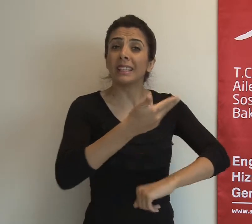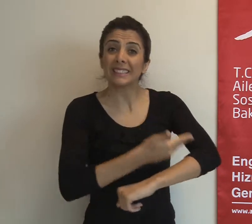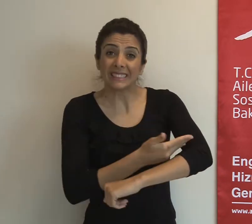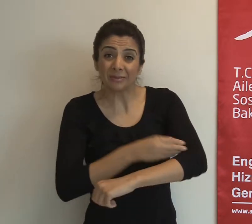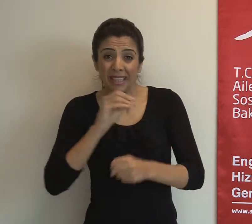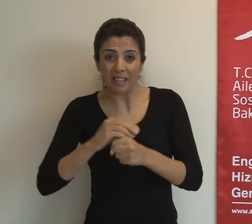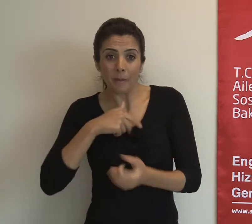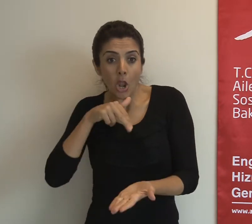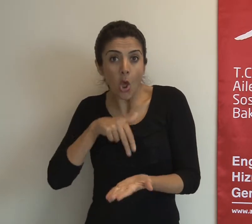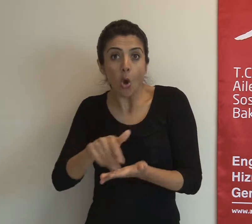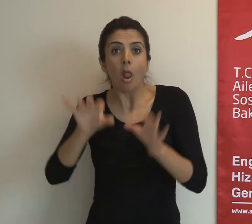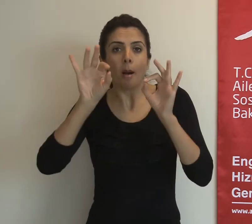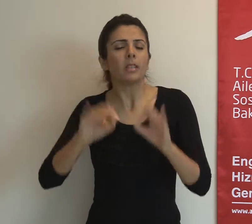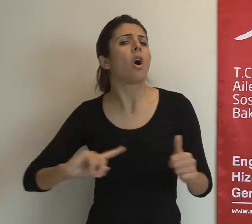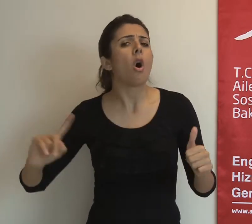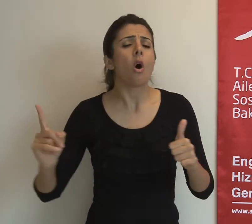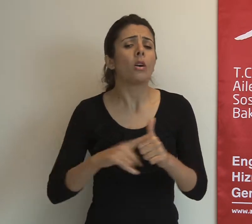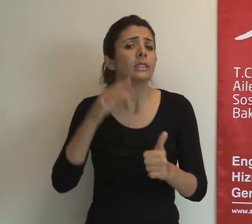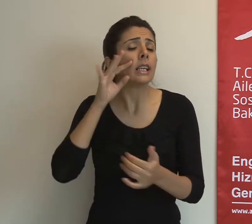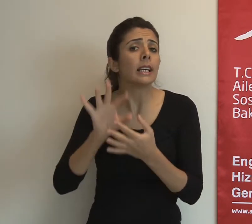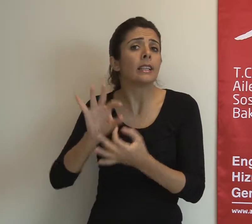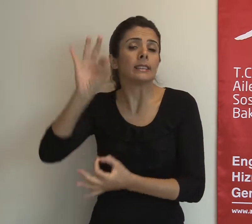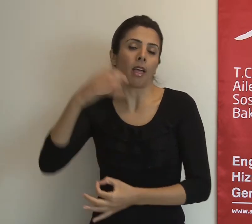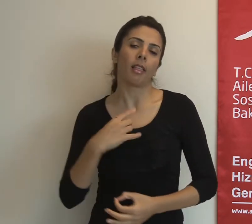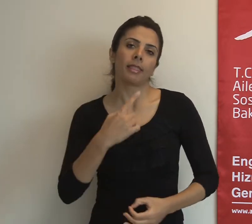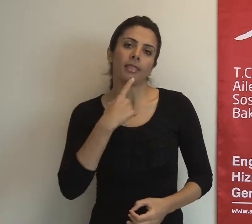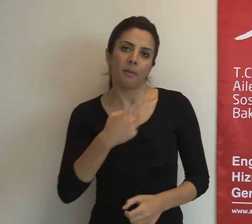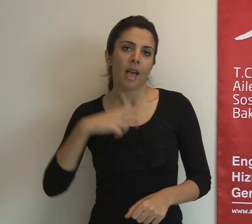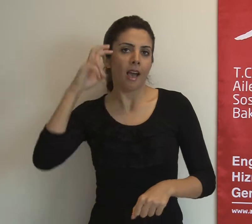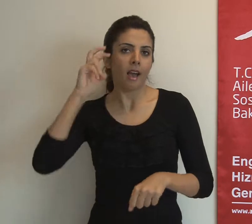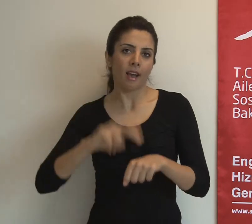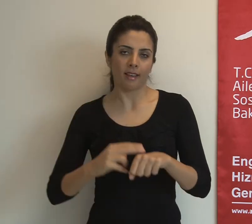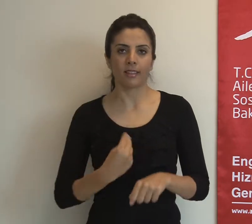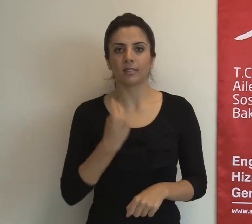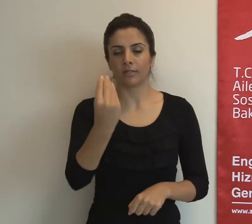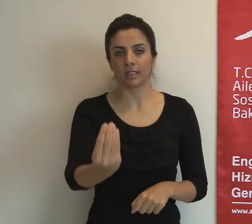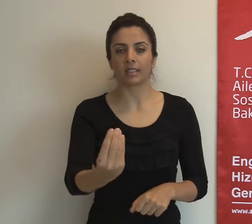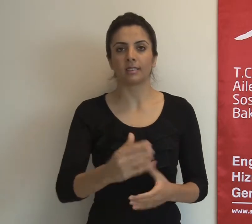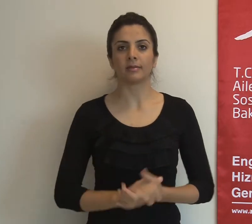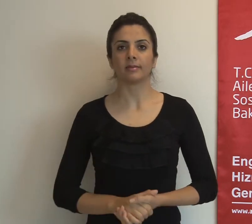millete hizmet yolculuğuna çıkarken, "önce insan" dediklerini hatırlattı.